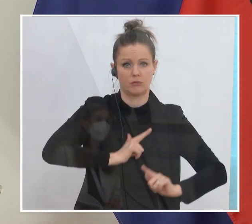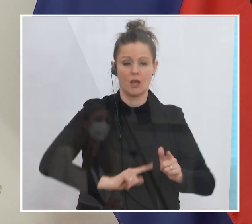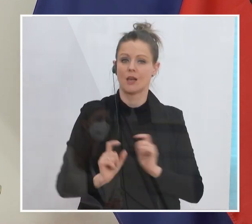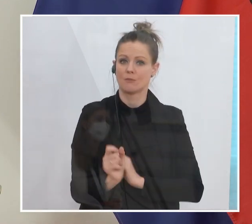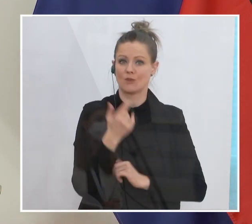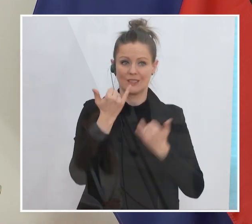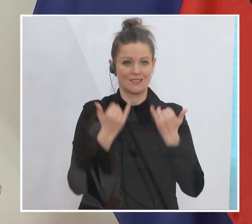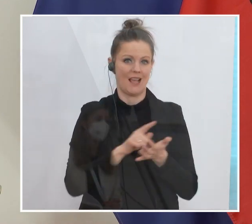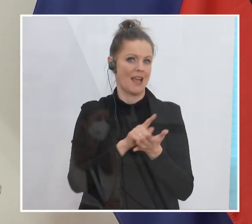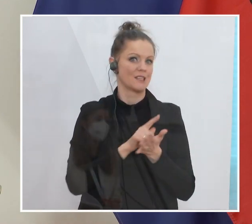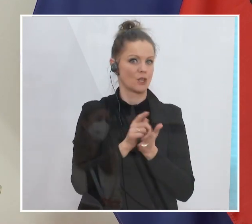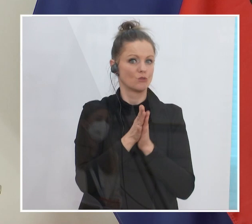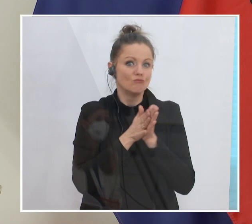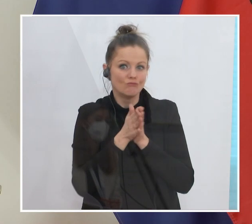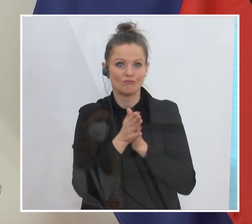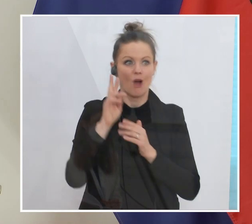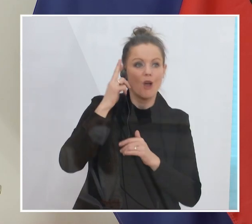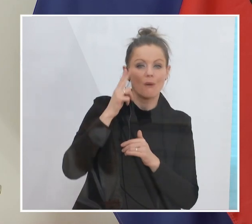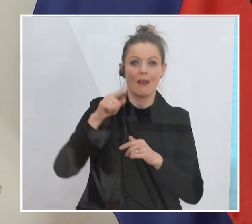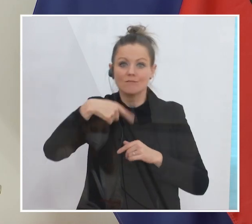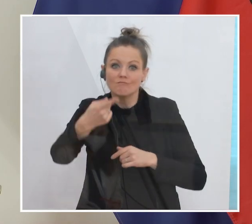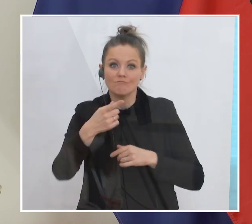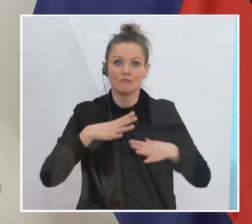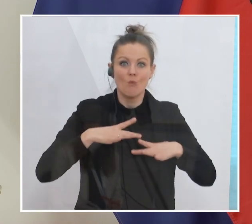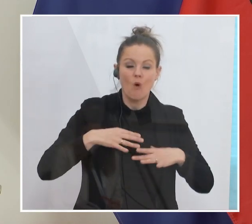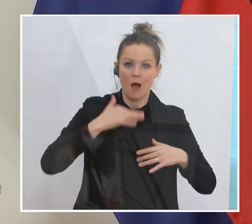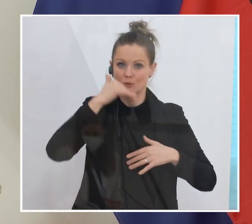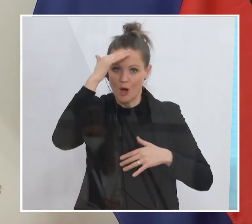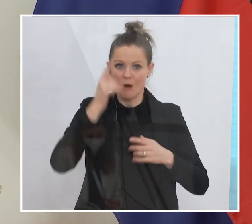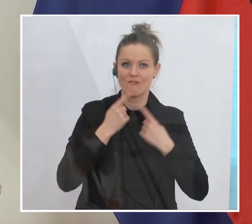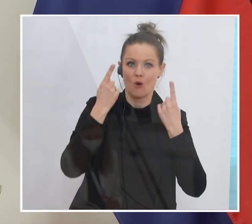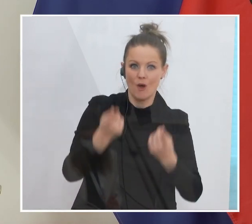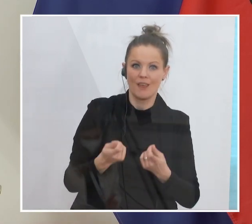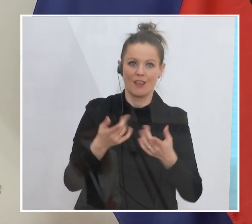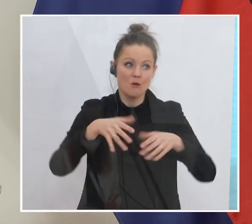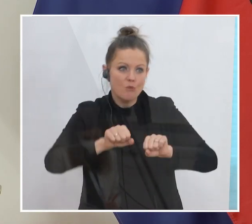wo man sich schon überlegt, wo man dann eben auch den Sommerurlaub bucht und wo man hinfliegt. All